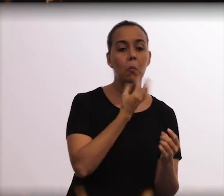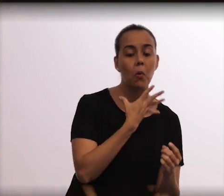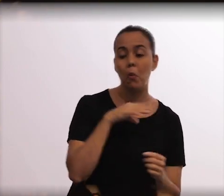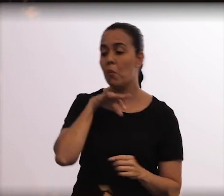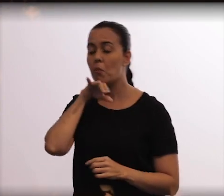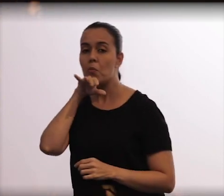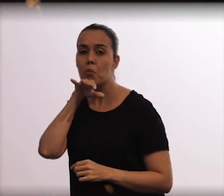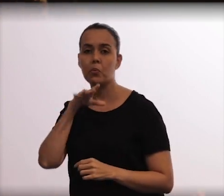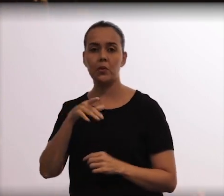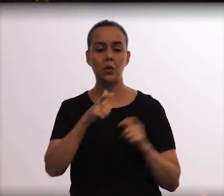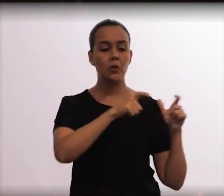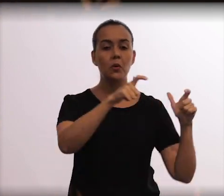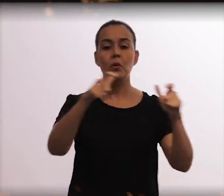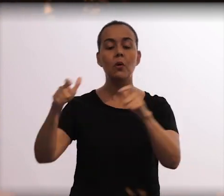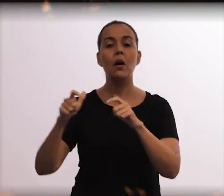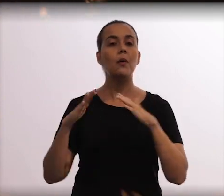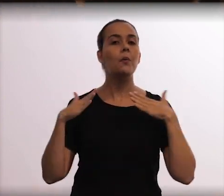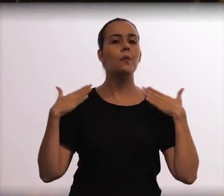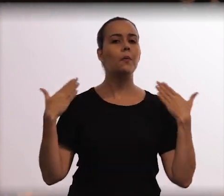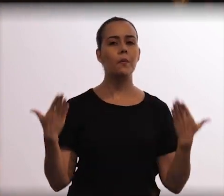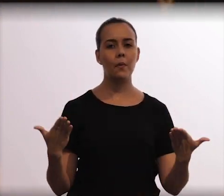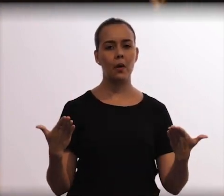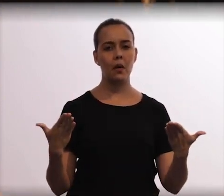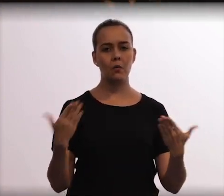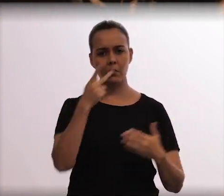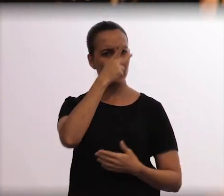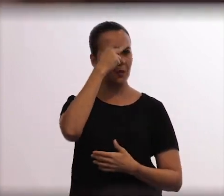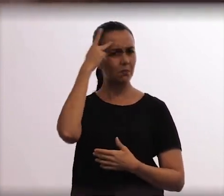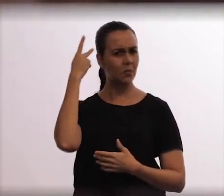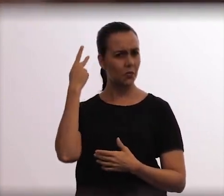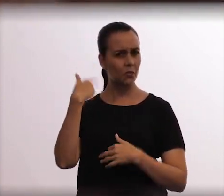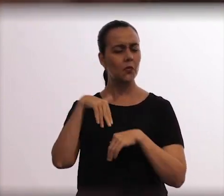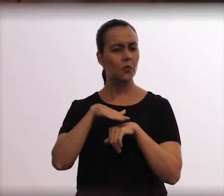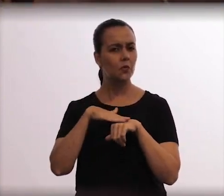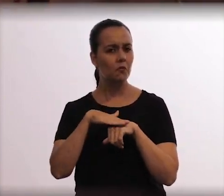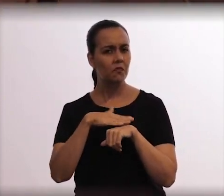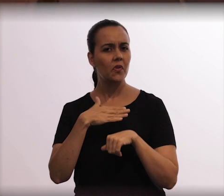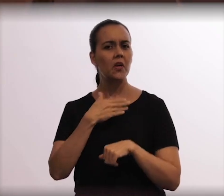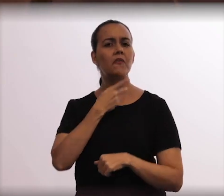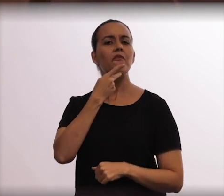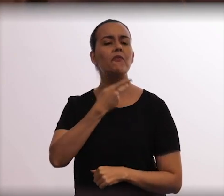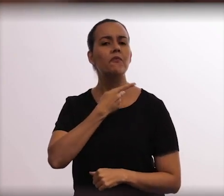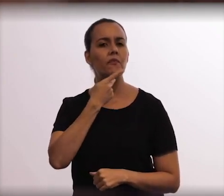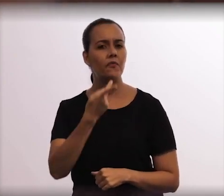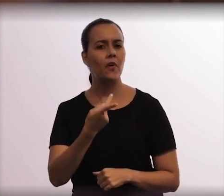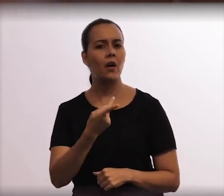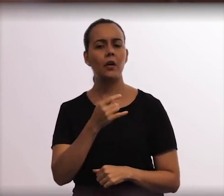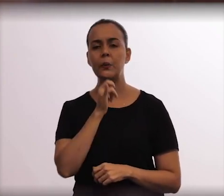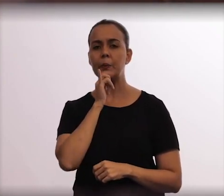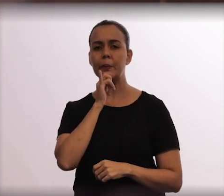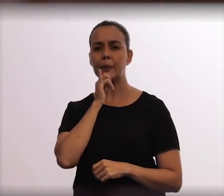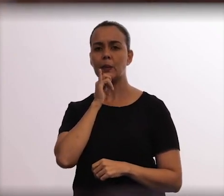que eu não acho que é um discurso verdadeiro, mesmo do ponto de vista científico,